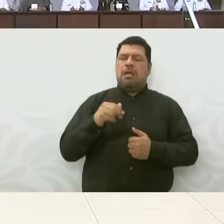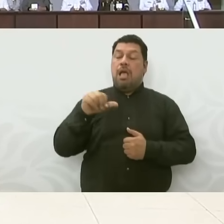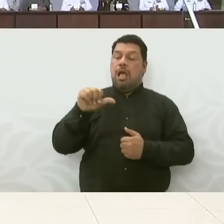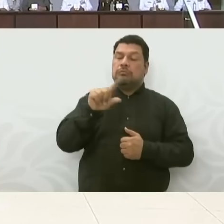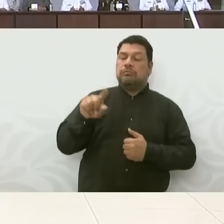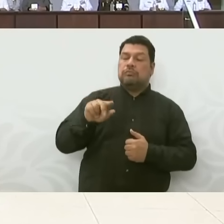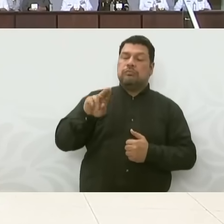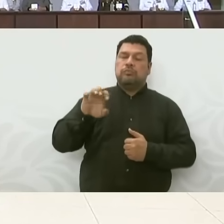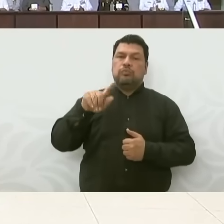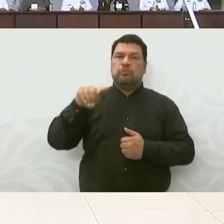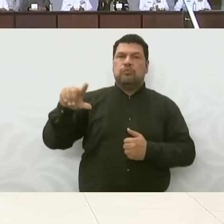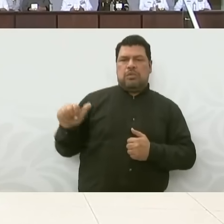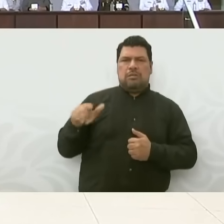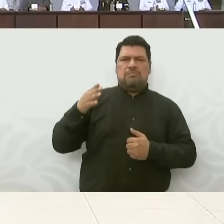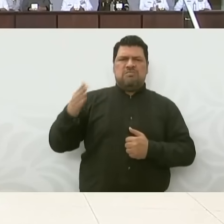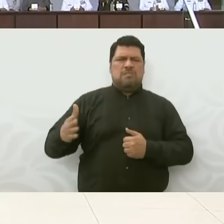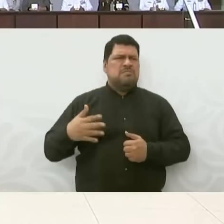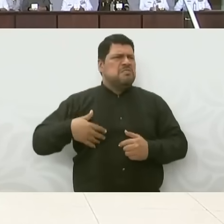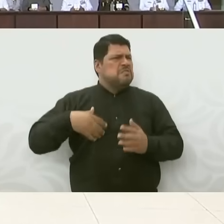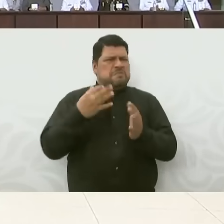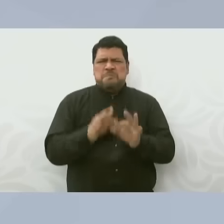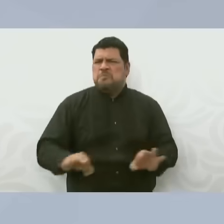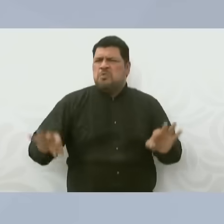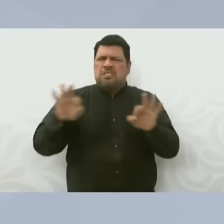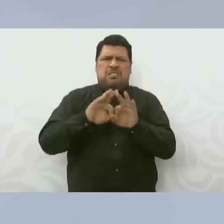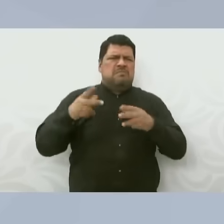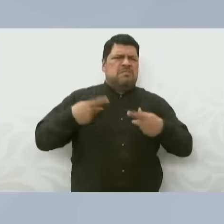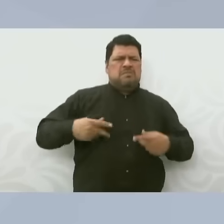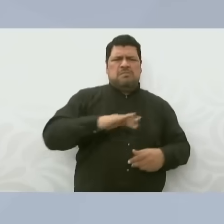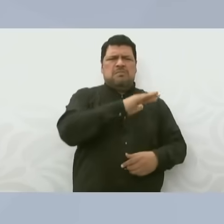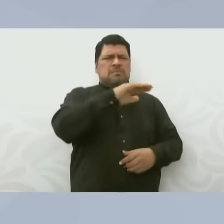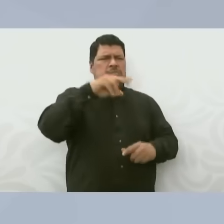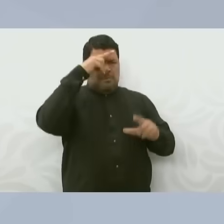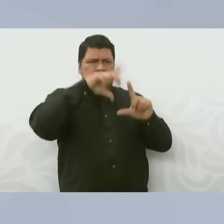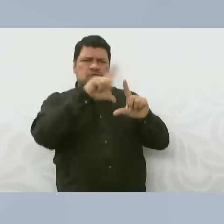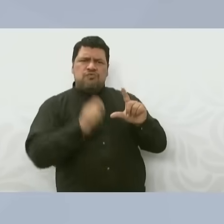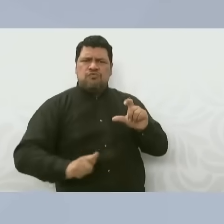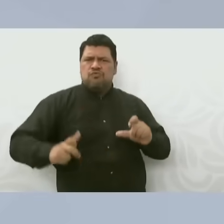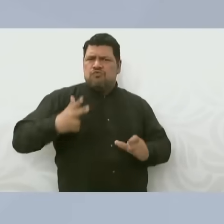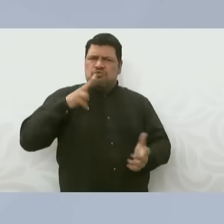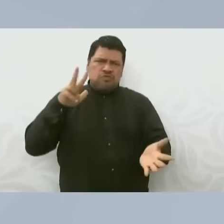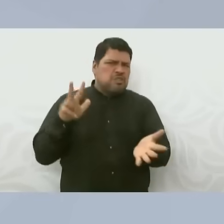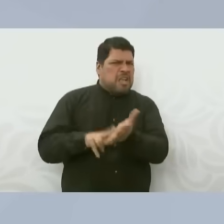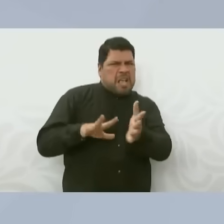el valor patriotismo y entereza demostrados por todo el personal de la escuela habiendo